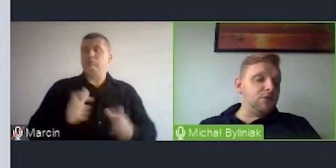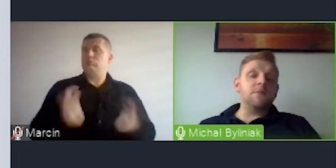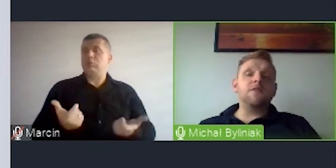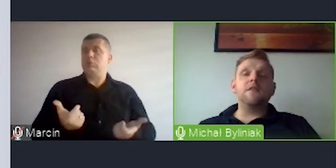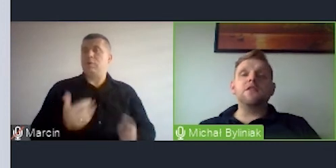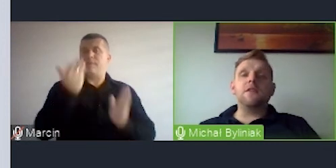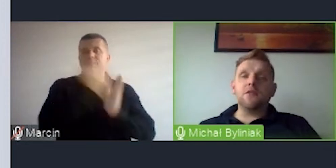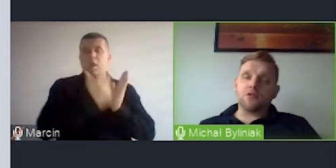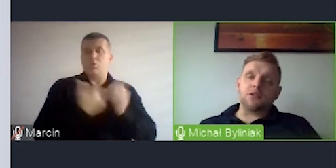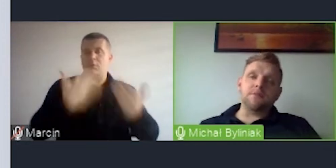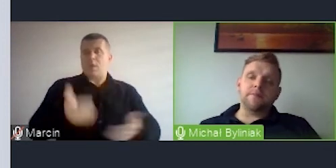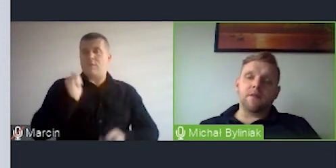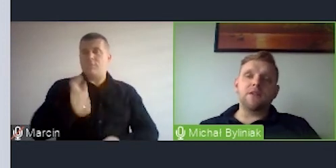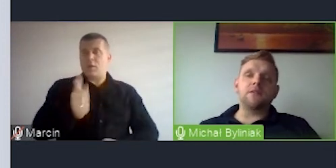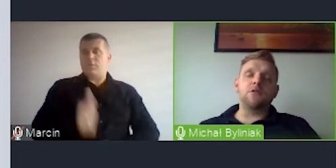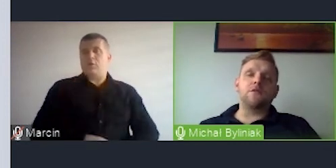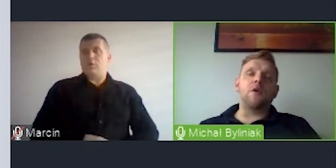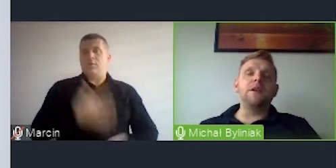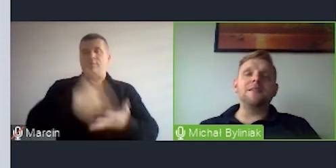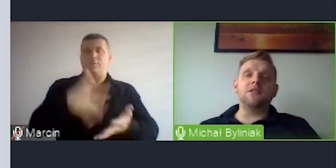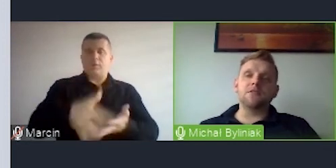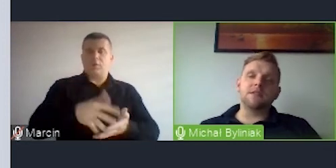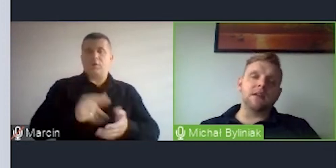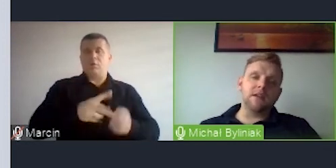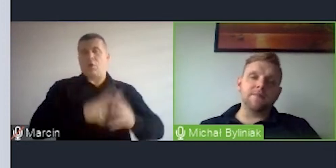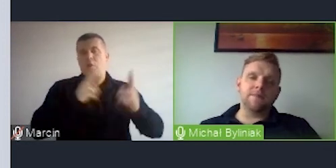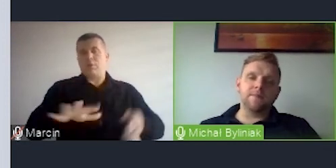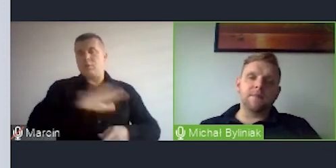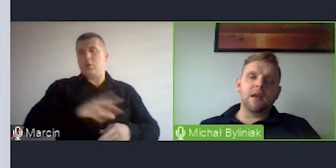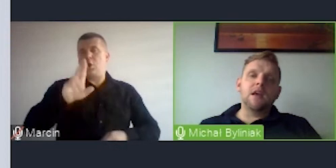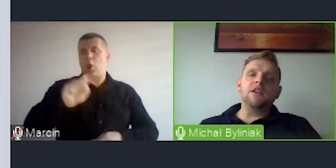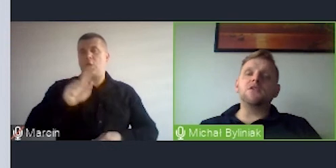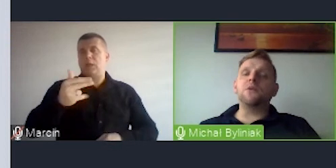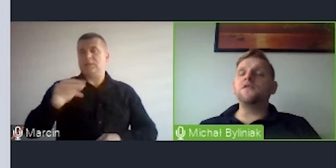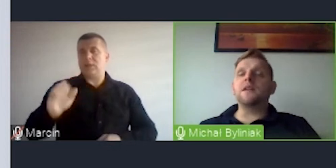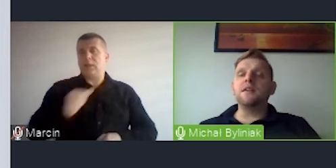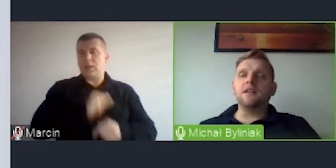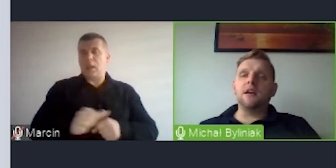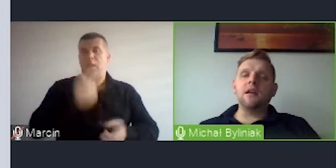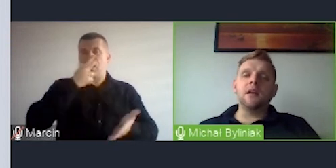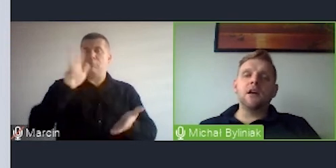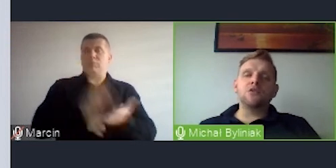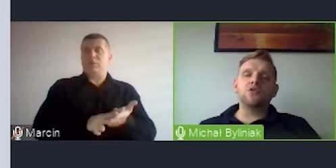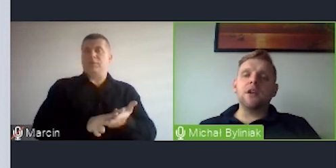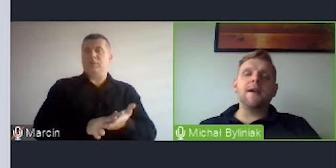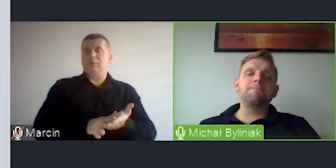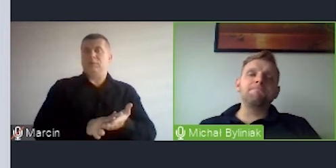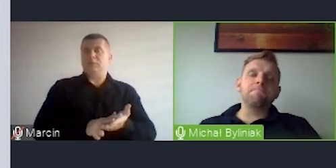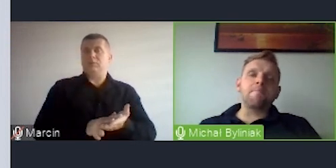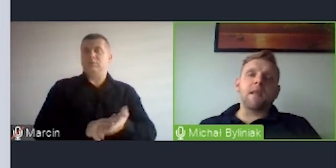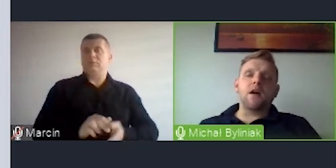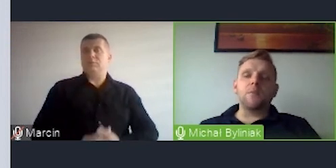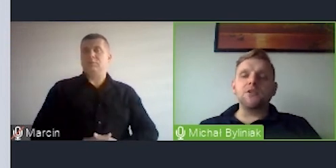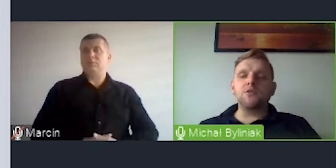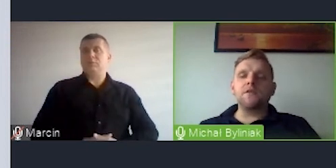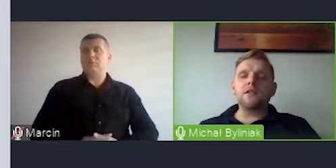Warunkiem kwalifikowalności wydatków objętych rozeznaniem jest potwierdzenie, że roboty budowalne,